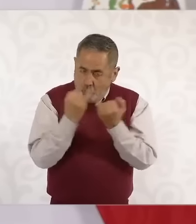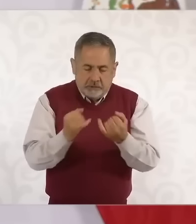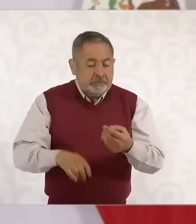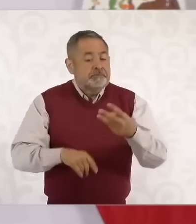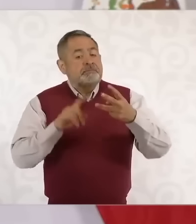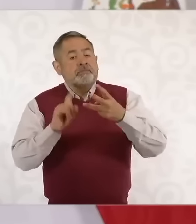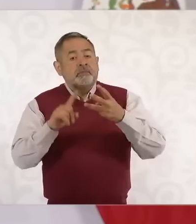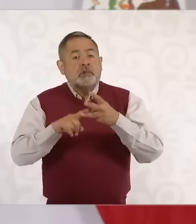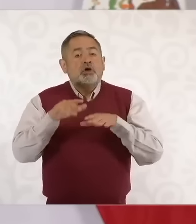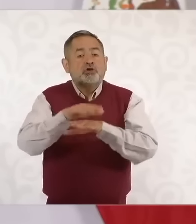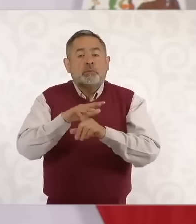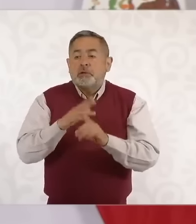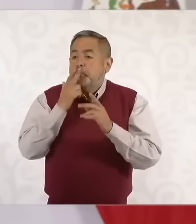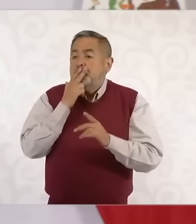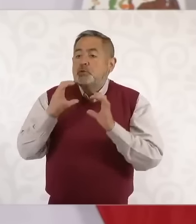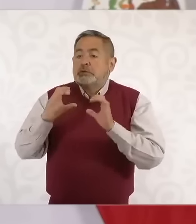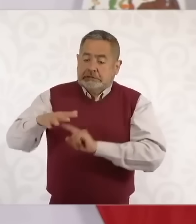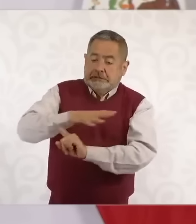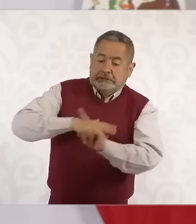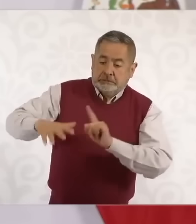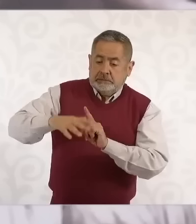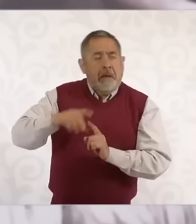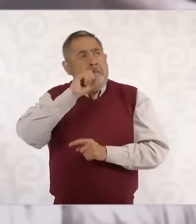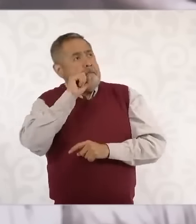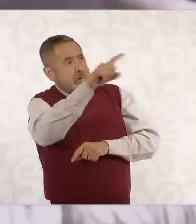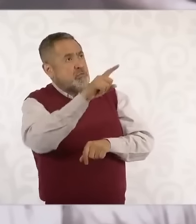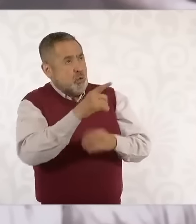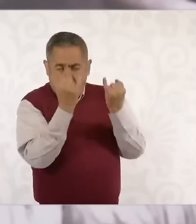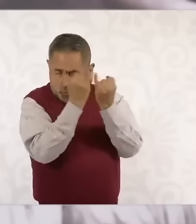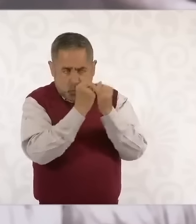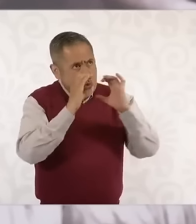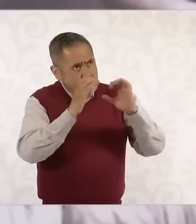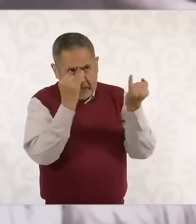ambientales que se le pidan a México los cumplan también ellos igualitos. Entonces, bueno,